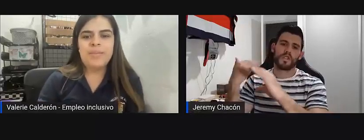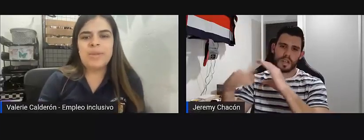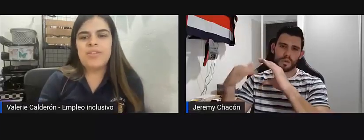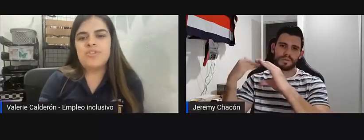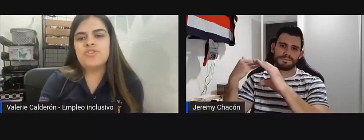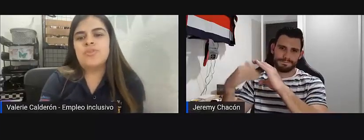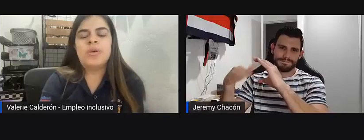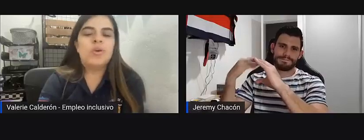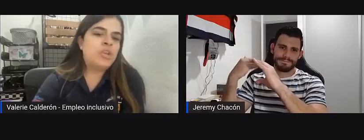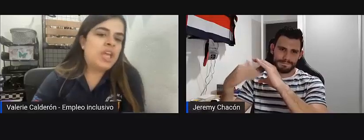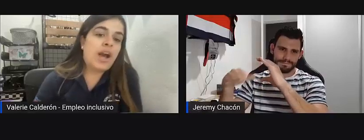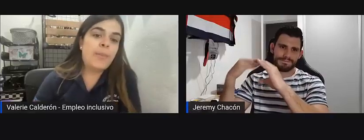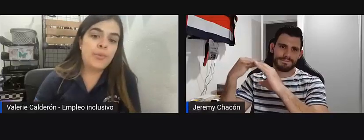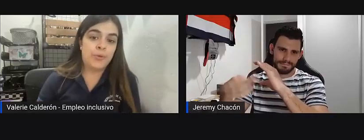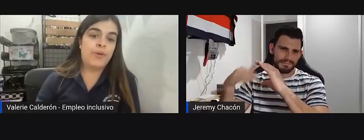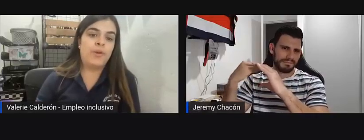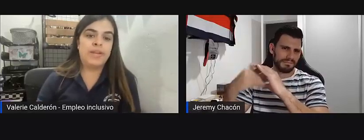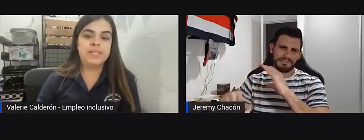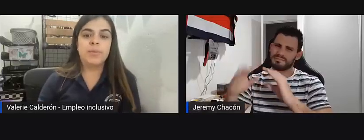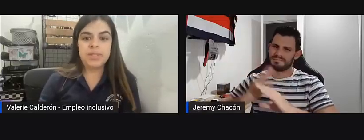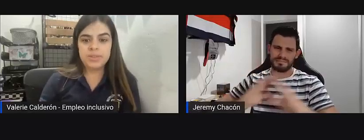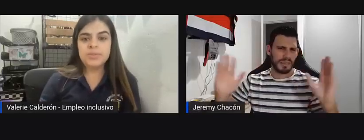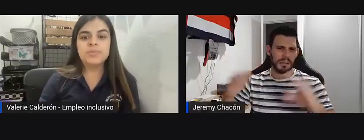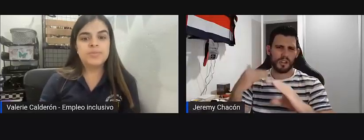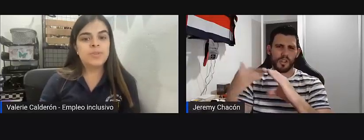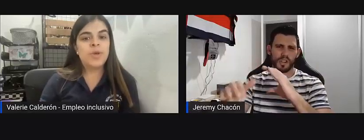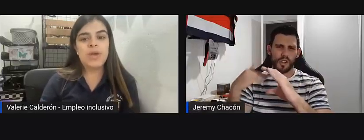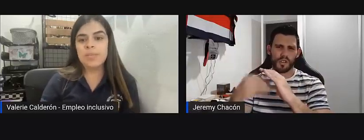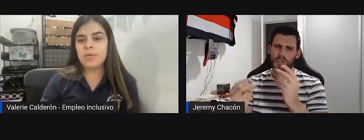verdad Entonces yo me he comunicado por correo en ese momento todo era